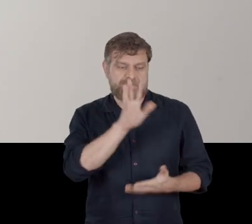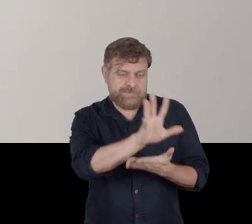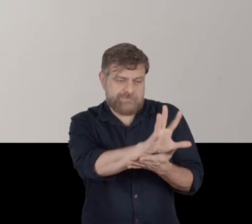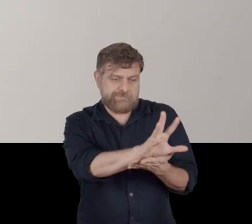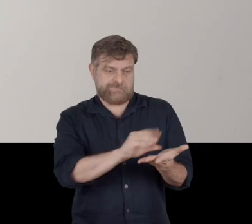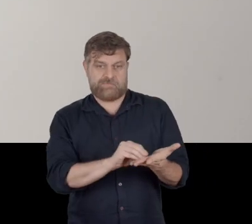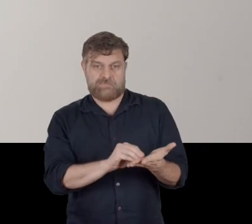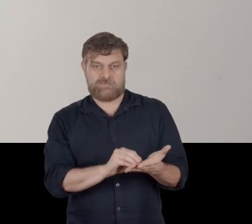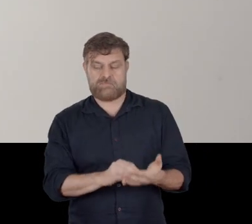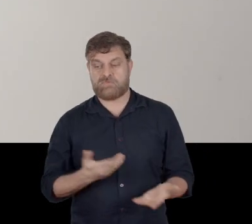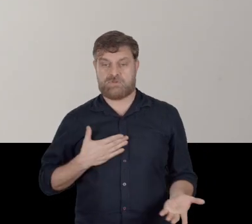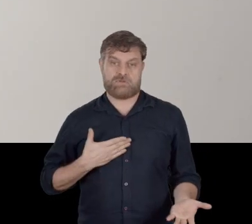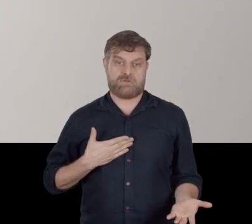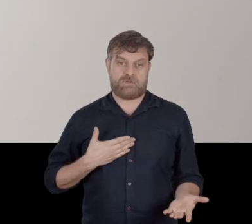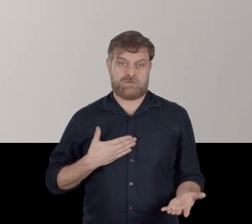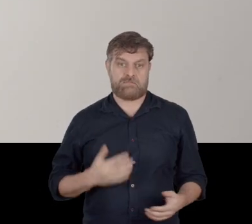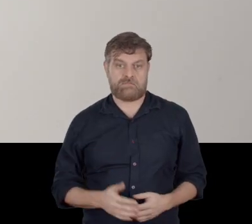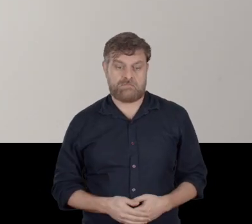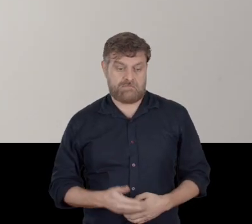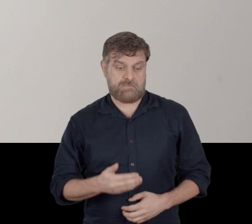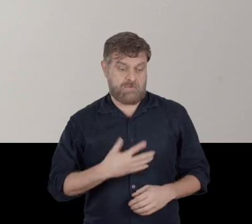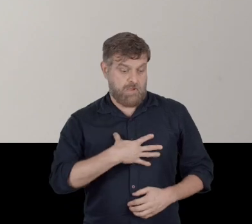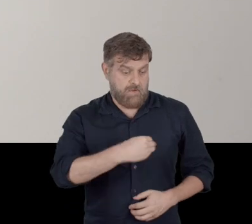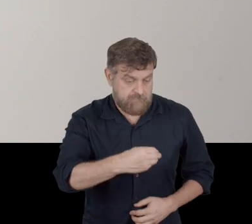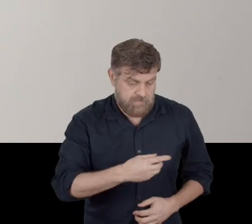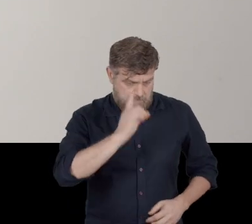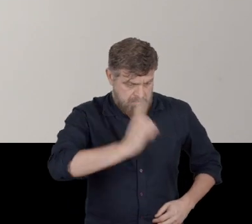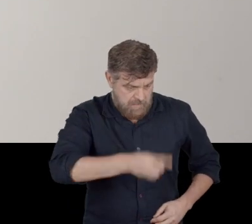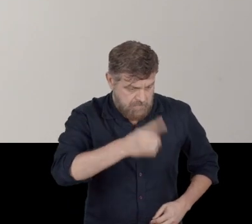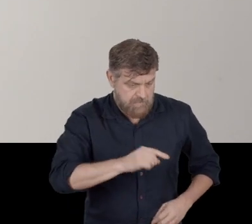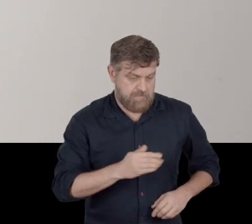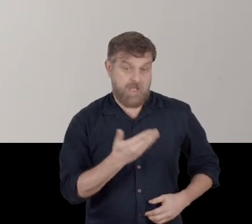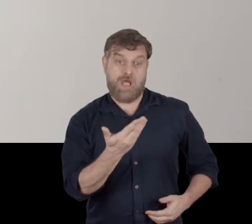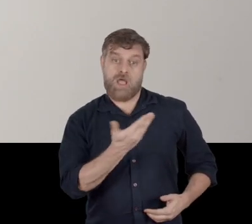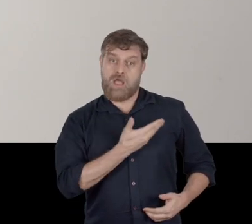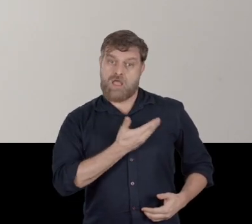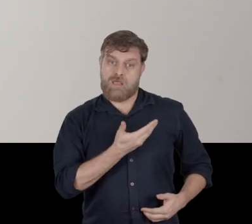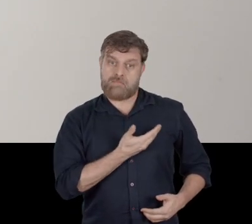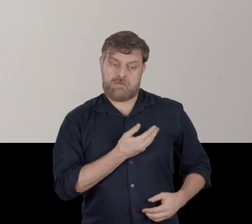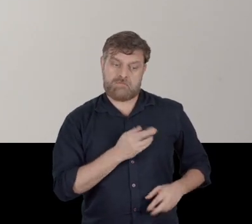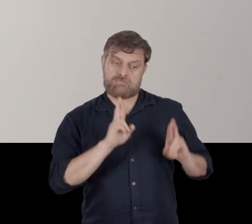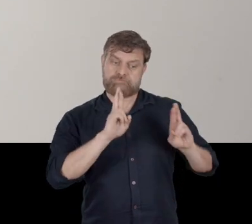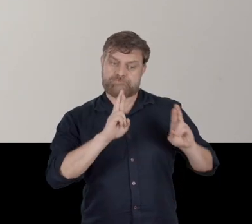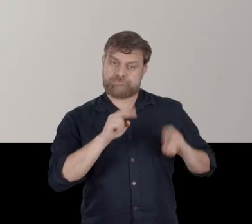Se a gente cobra isso dos nossos filhos, dos nossos amigos, da nossa família,